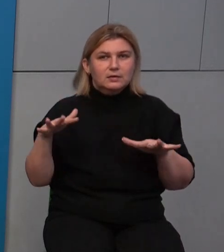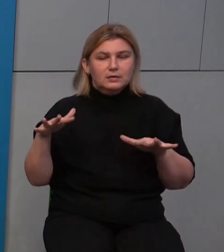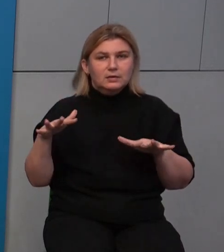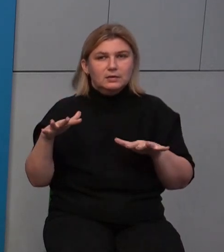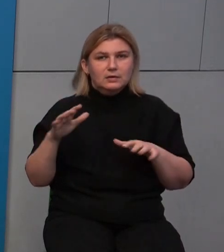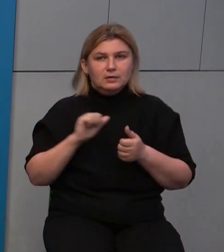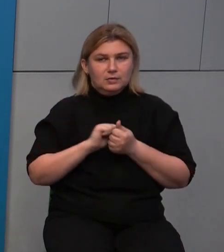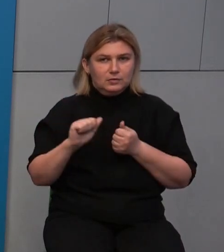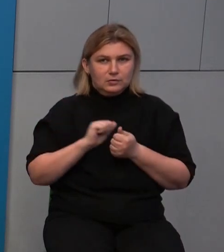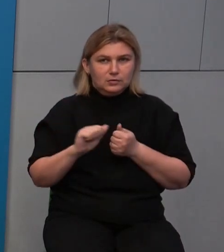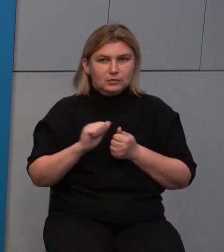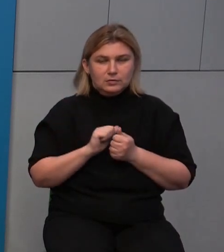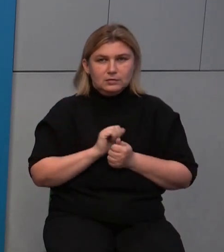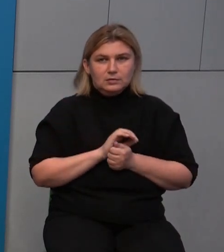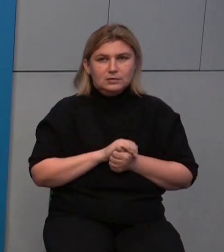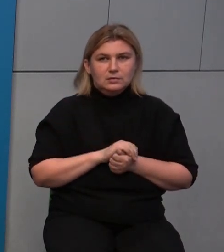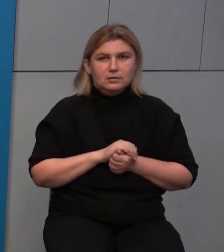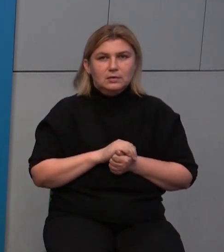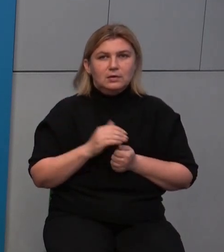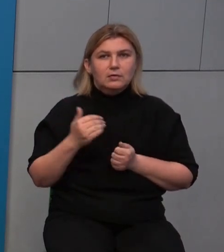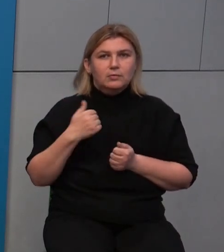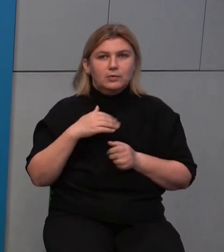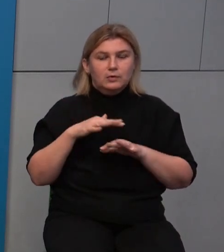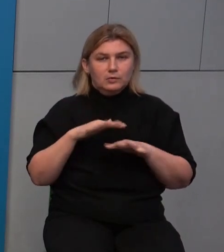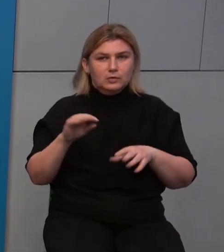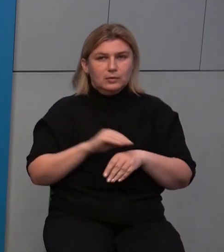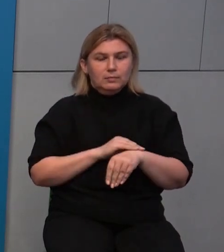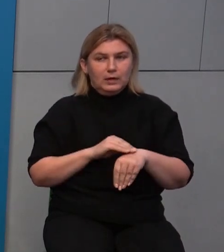zniszczonych i czy było dużo tych materiałów na temat Lema